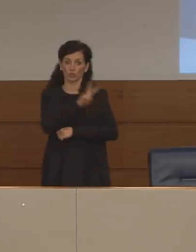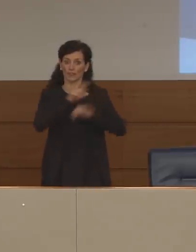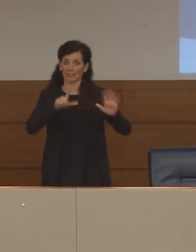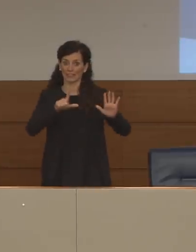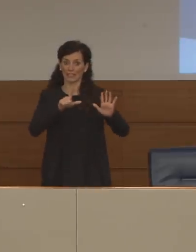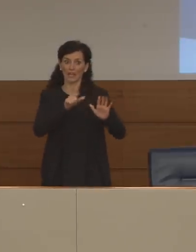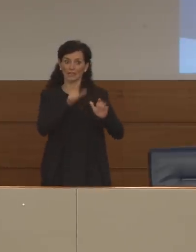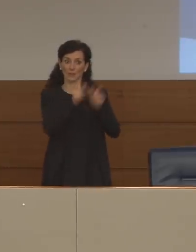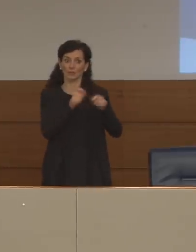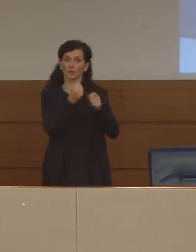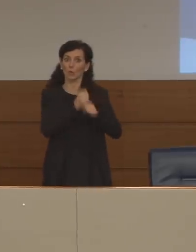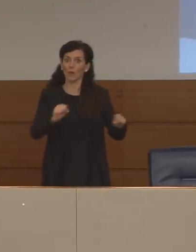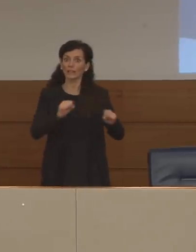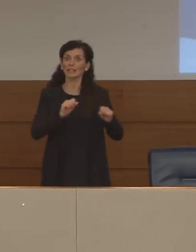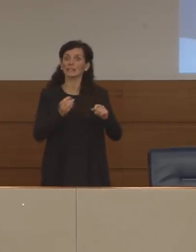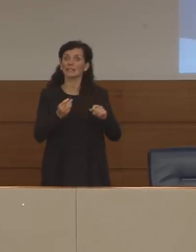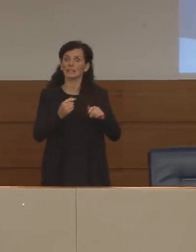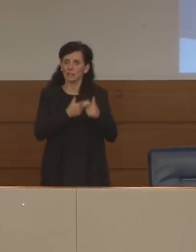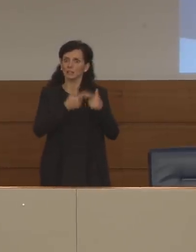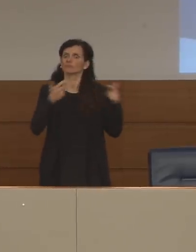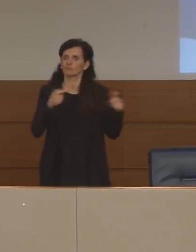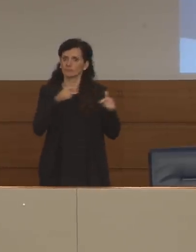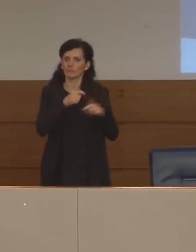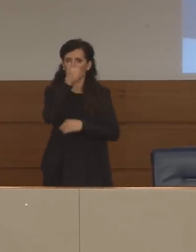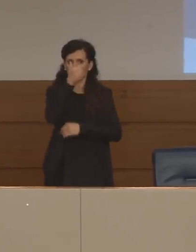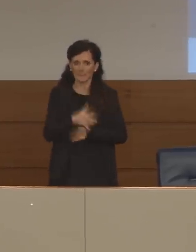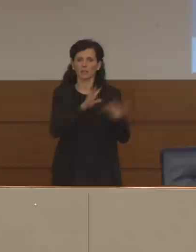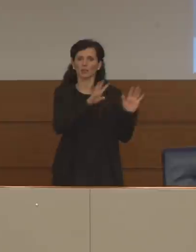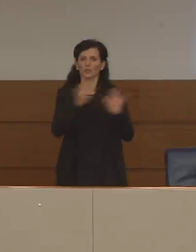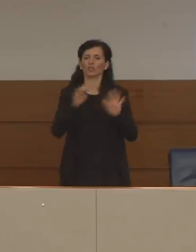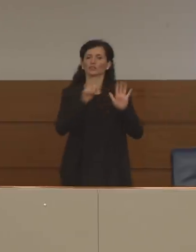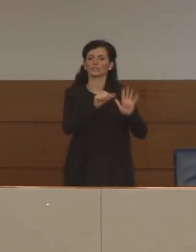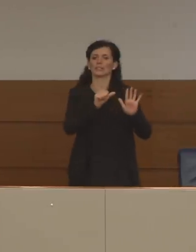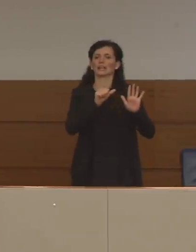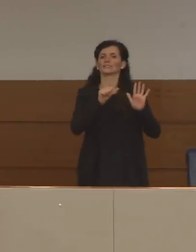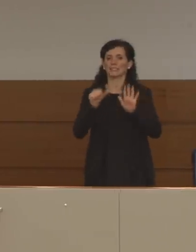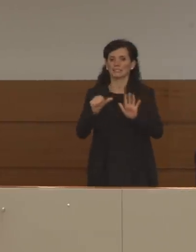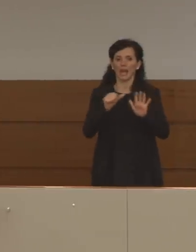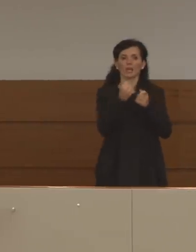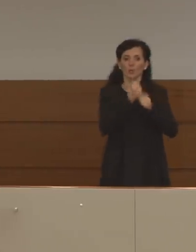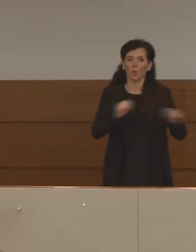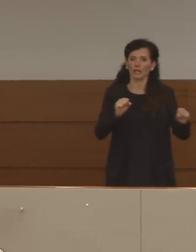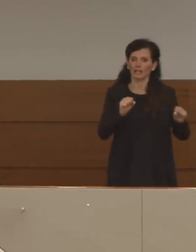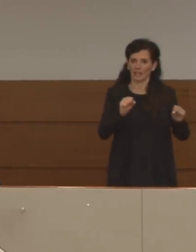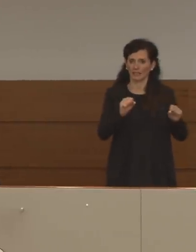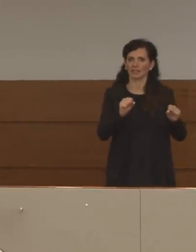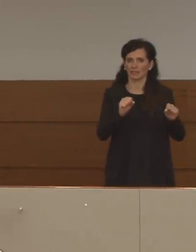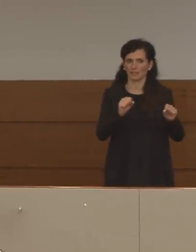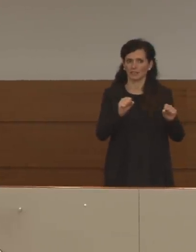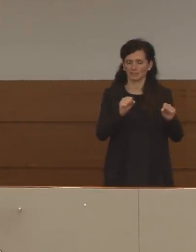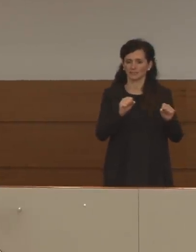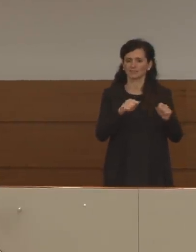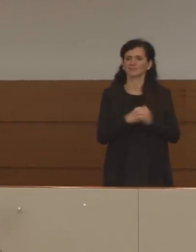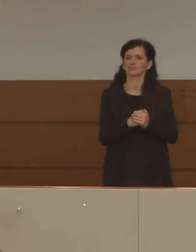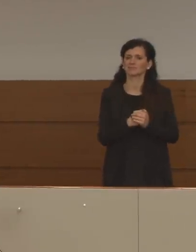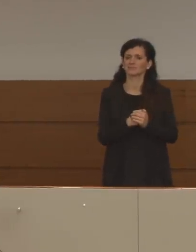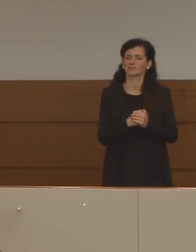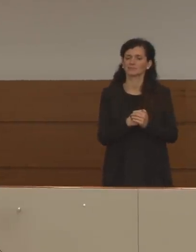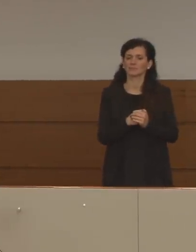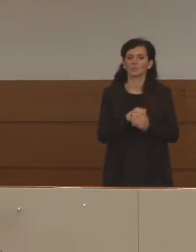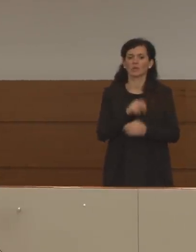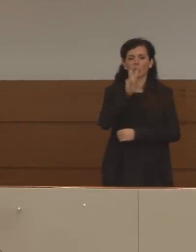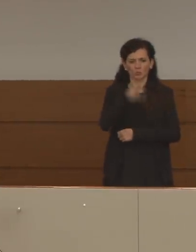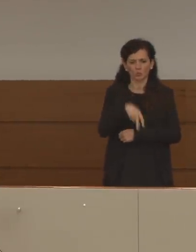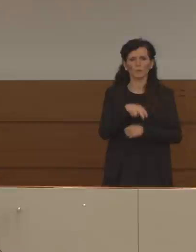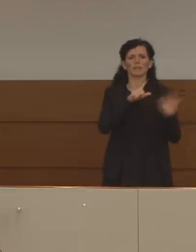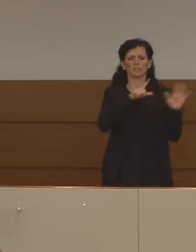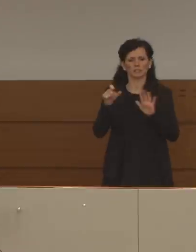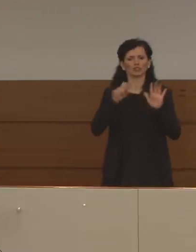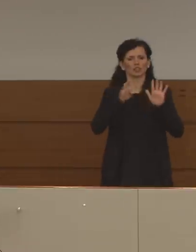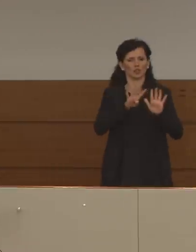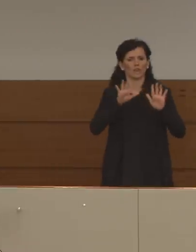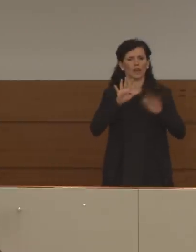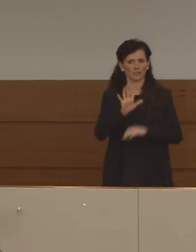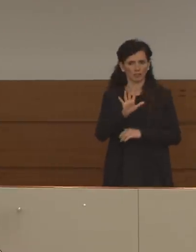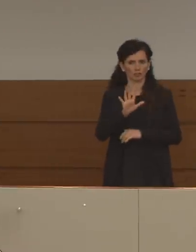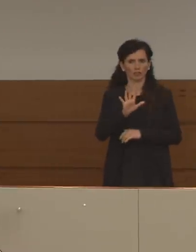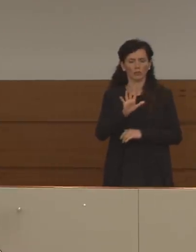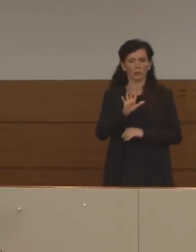in più per un totale di 1.966 guariti in più, abbiamo anche 2.795 nuovi casi